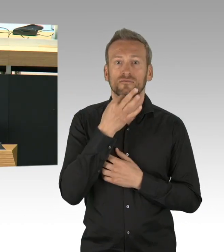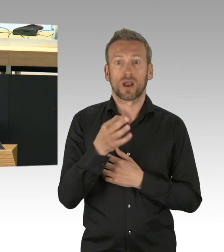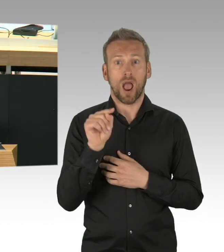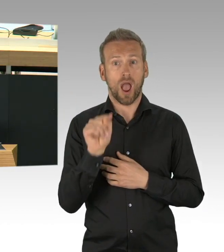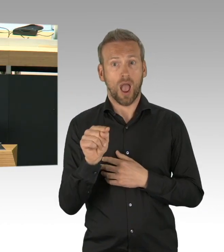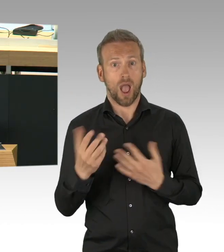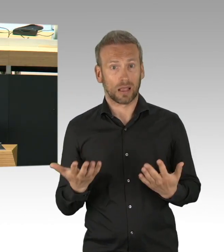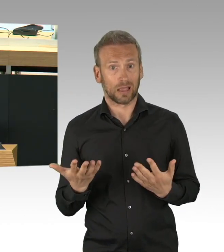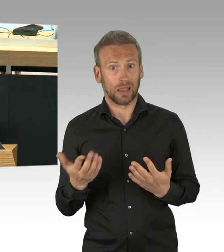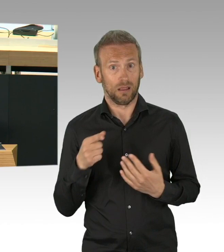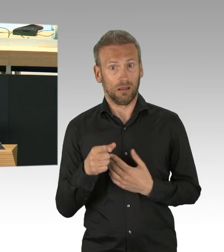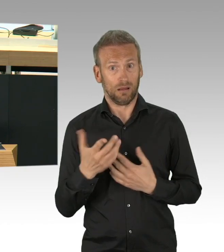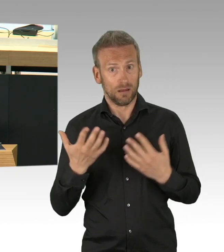513.